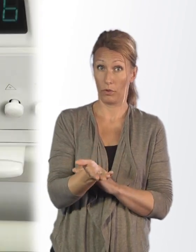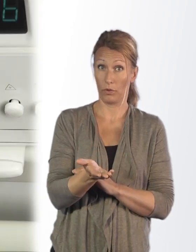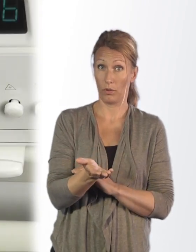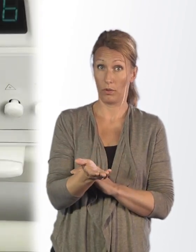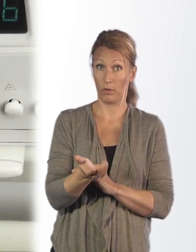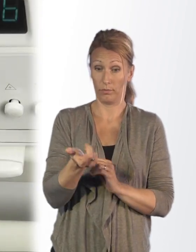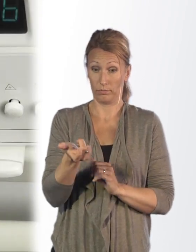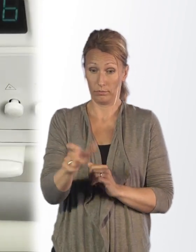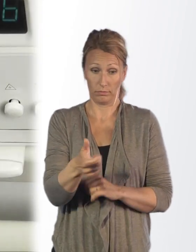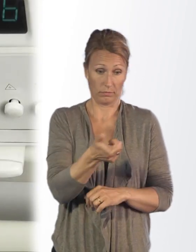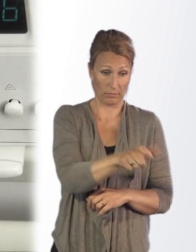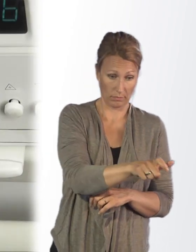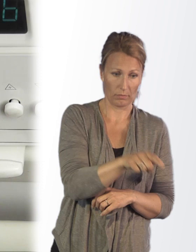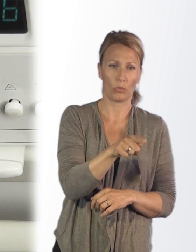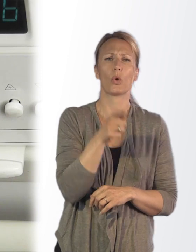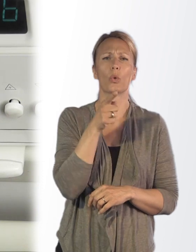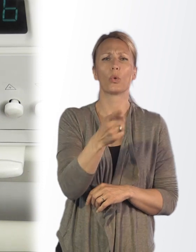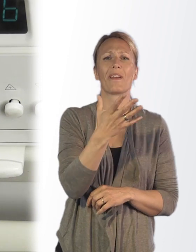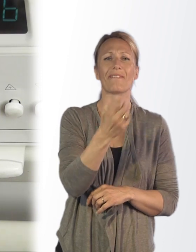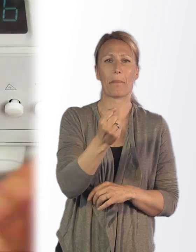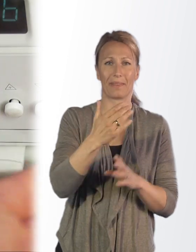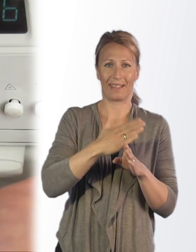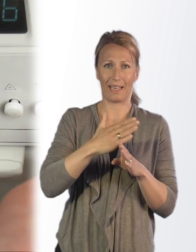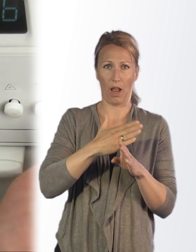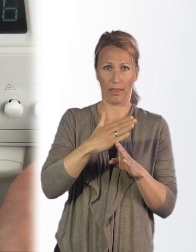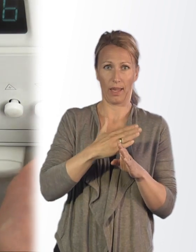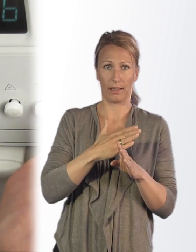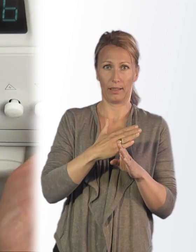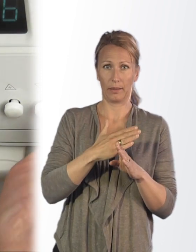Sett ovnen på 150 grader.